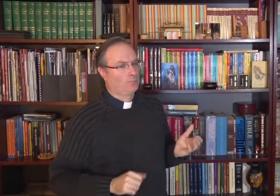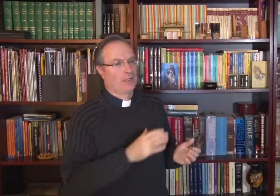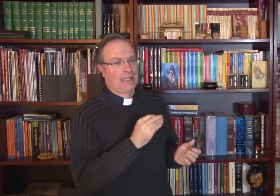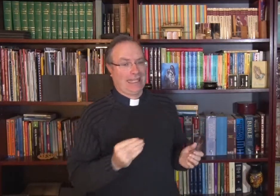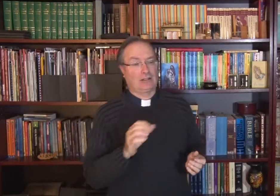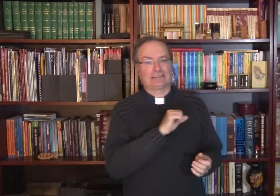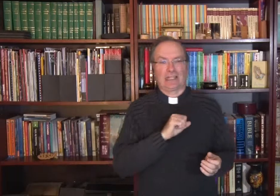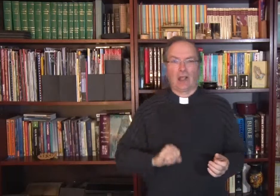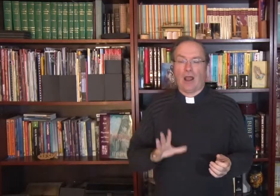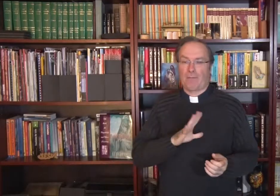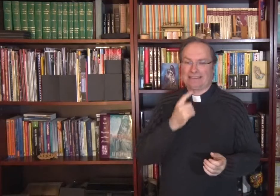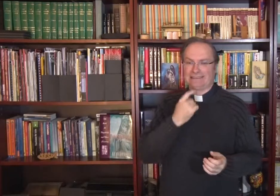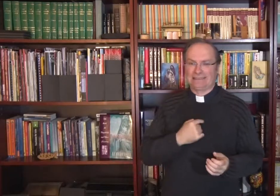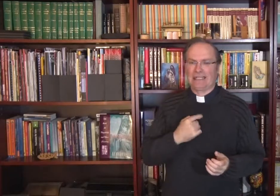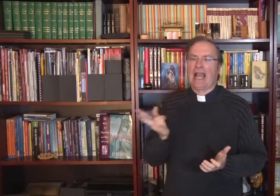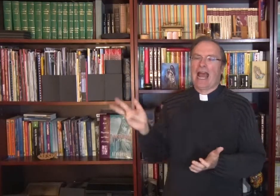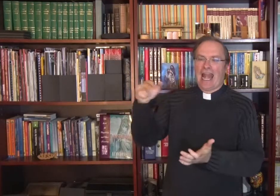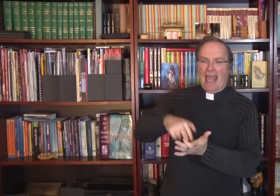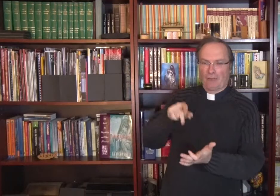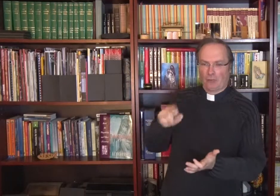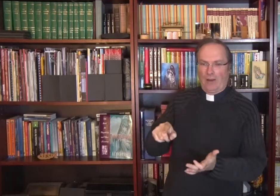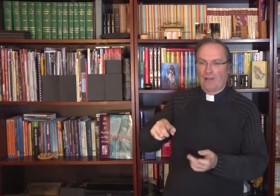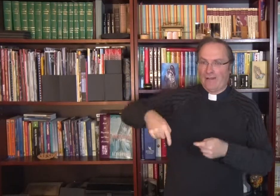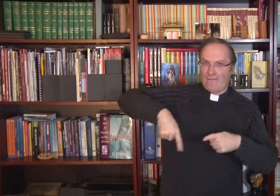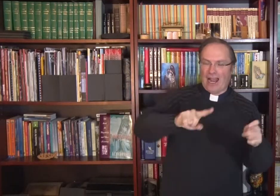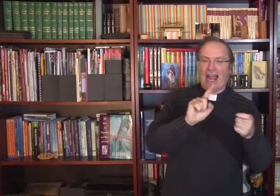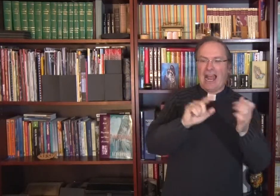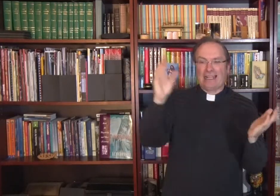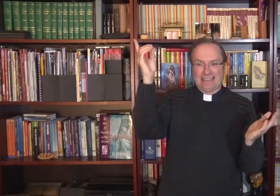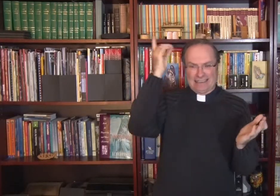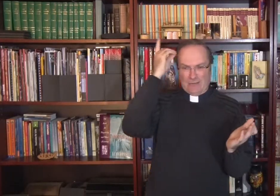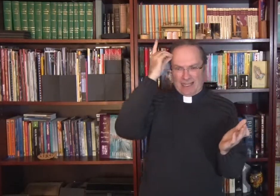Et le Seigneur m’a dit: ‘Lève-toi, va à Damas